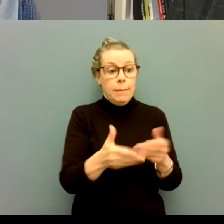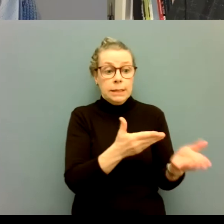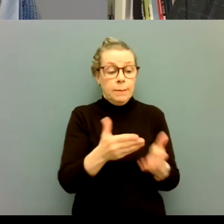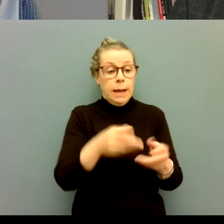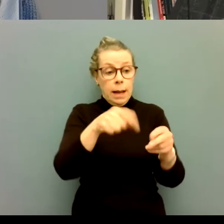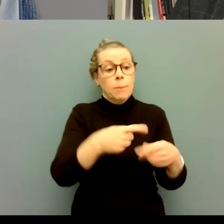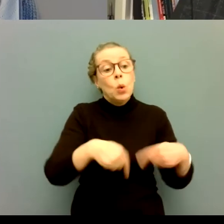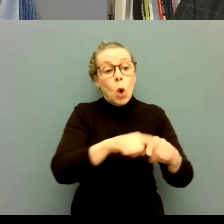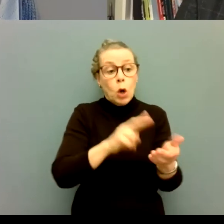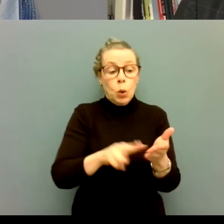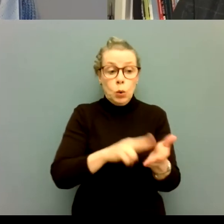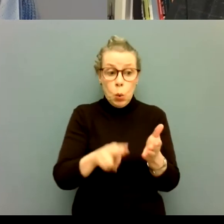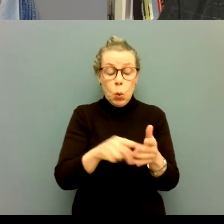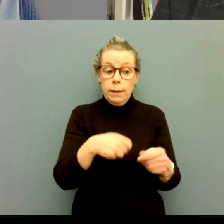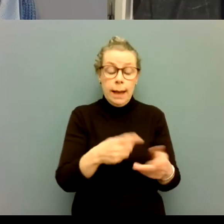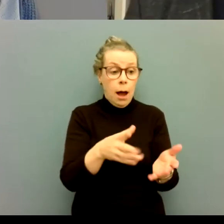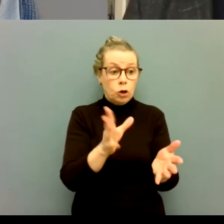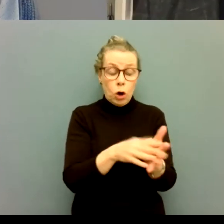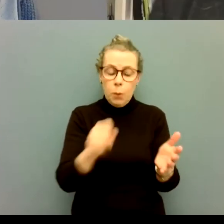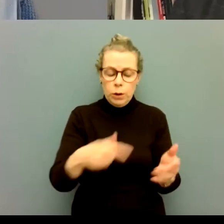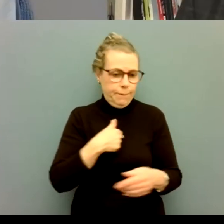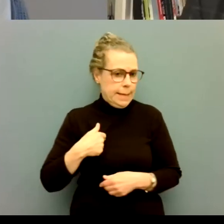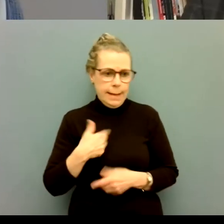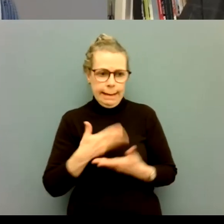arbetsförmedlare lokalt, på ett kontor.